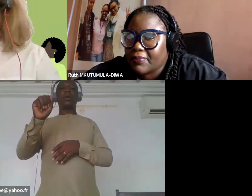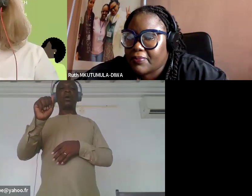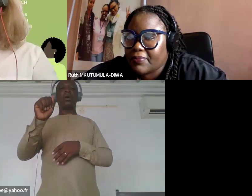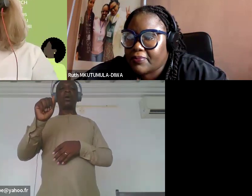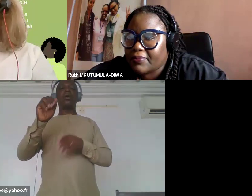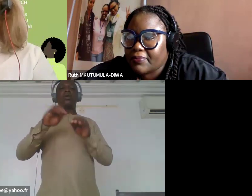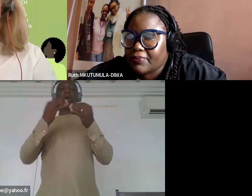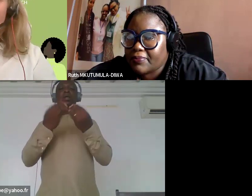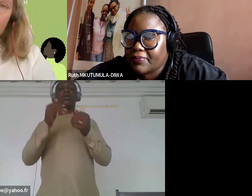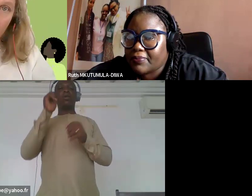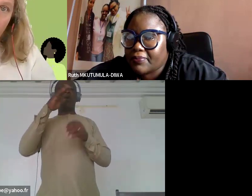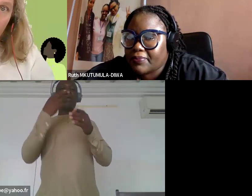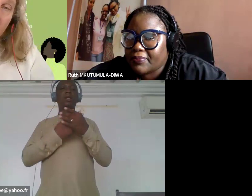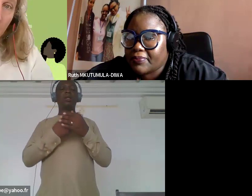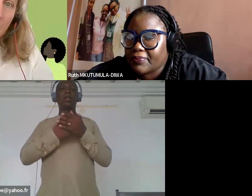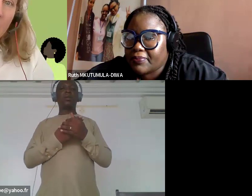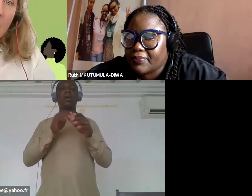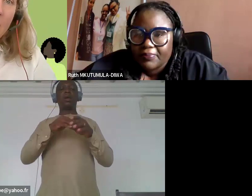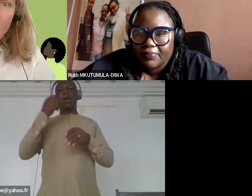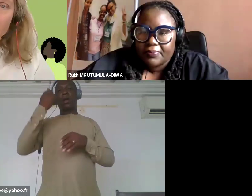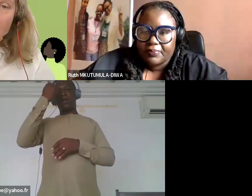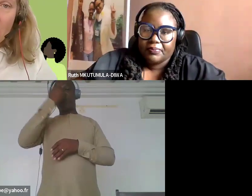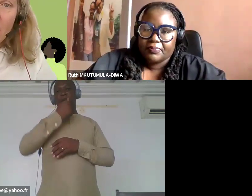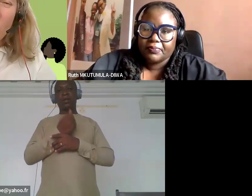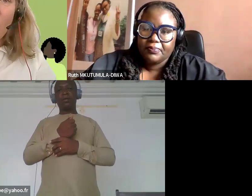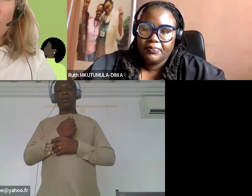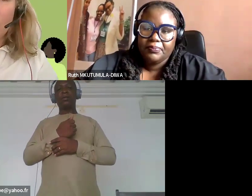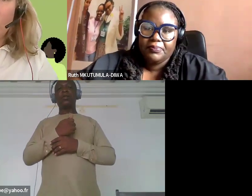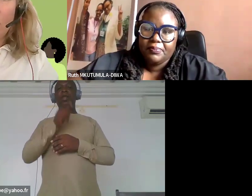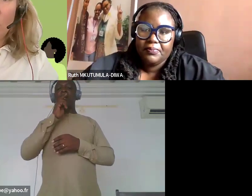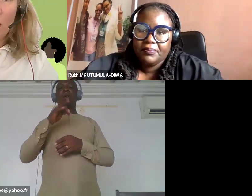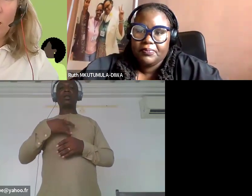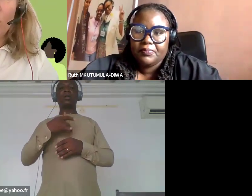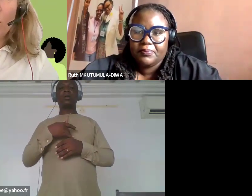femmes handicapé en Afrique est essentiel et doit continuer donc nous